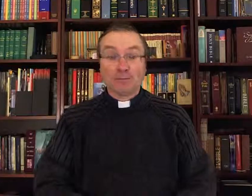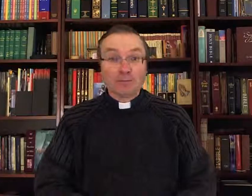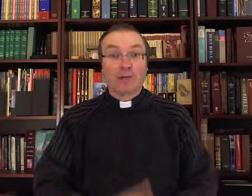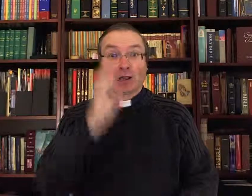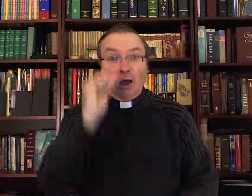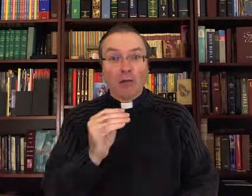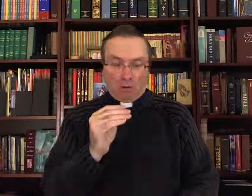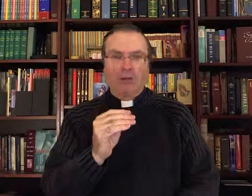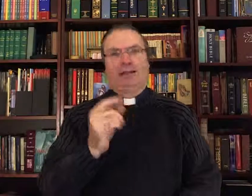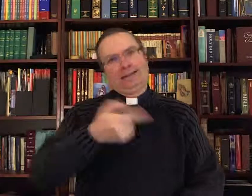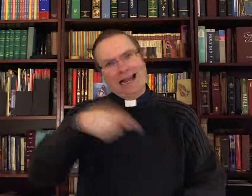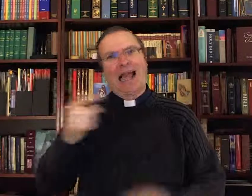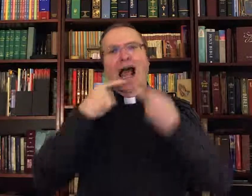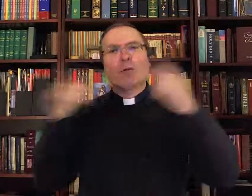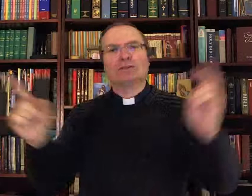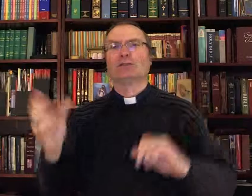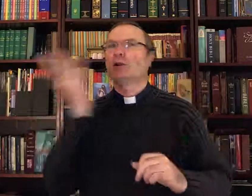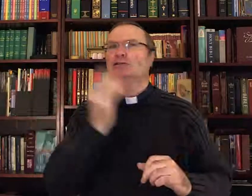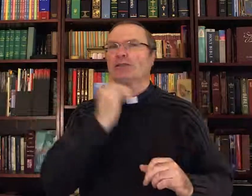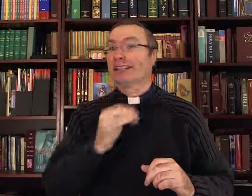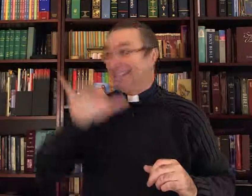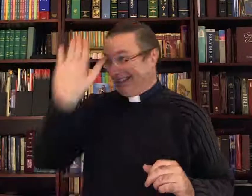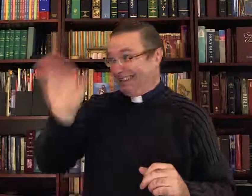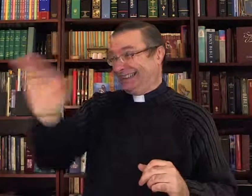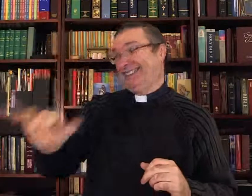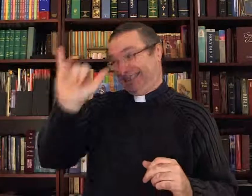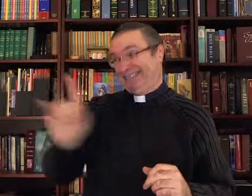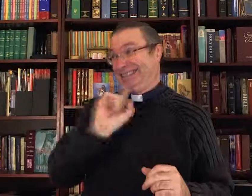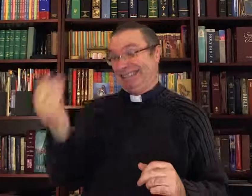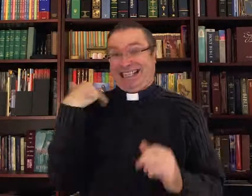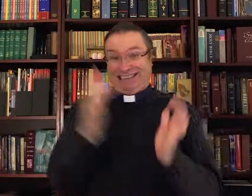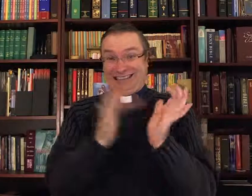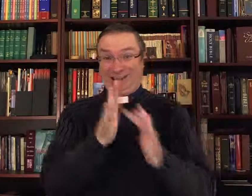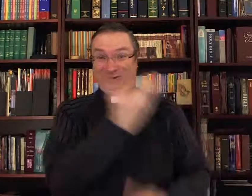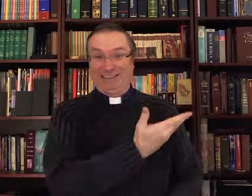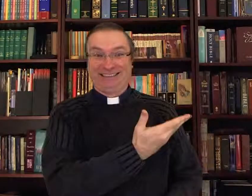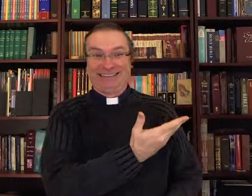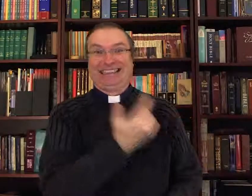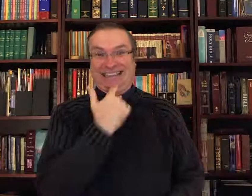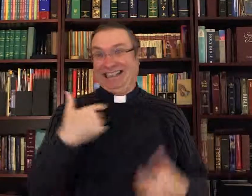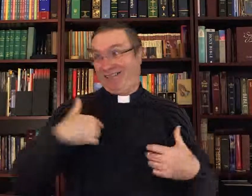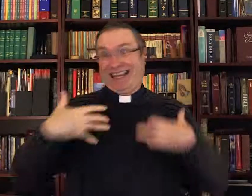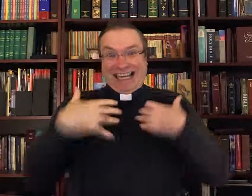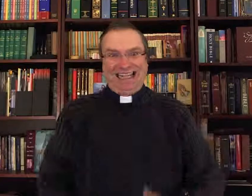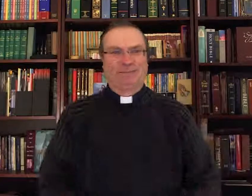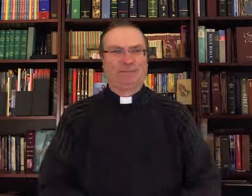L'homme s'en alla annoncer aux Juifs que c'était Jésus qui l'avait guéri.